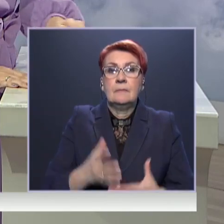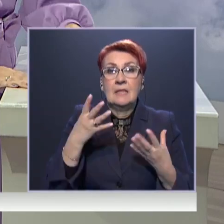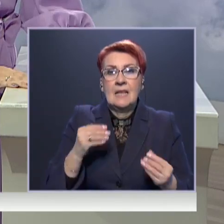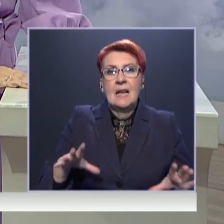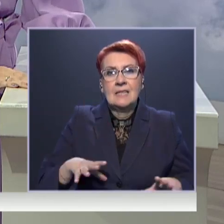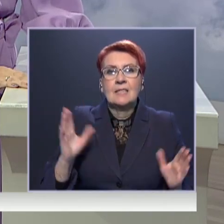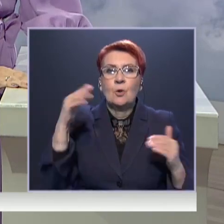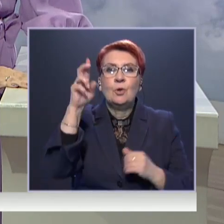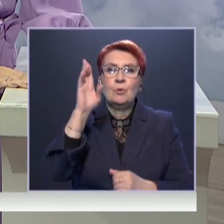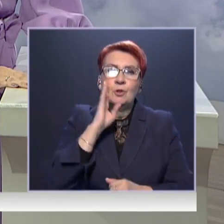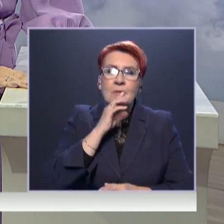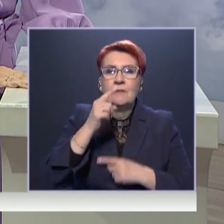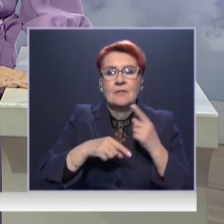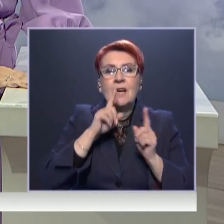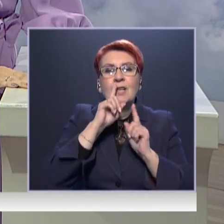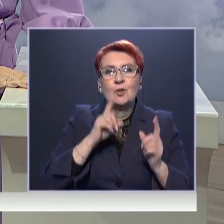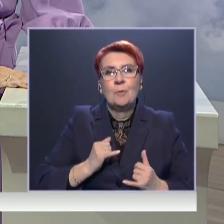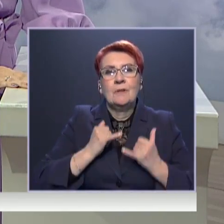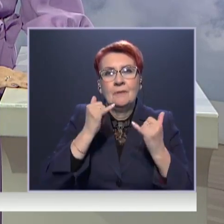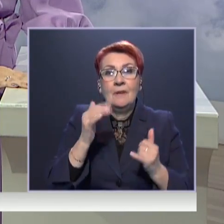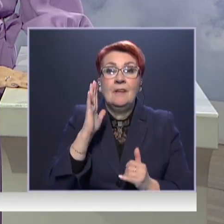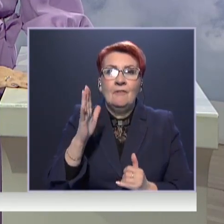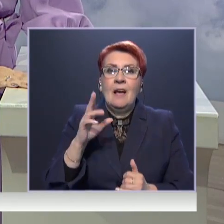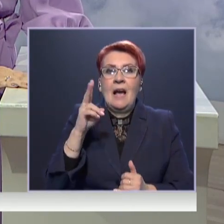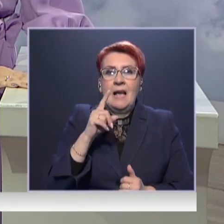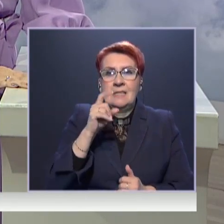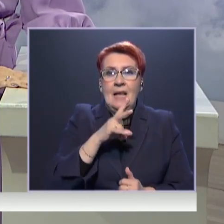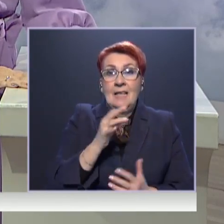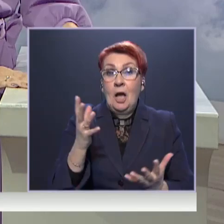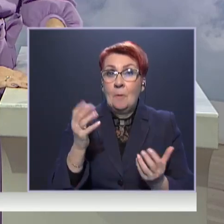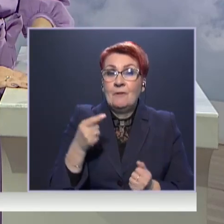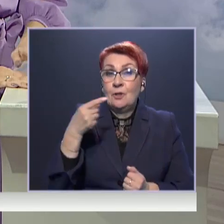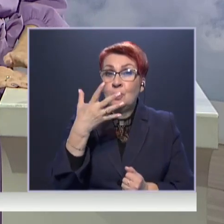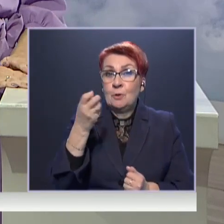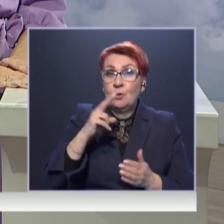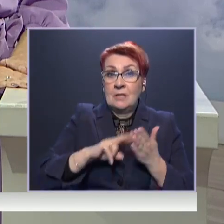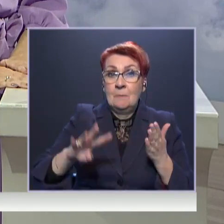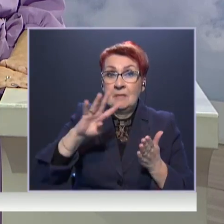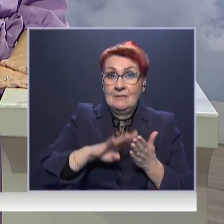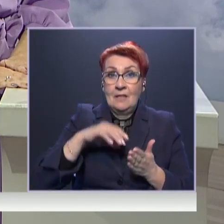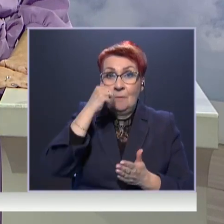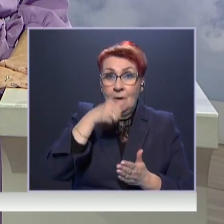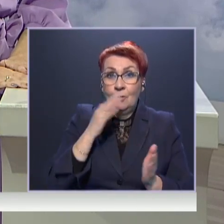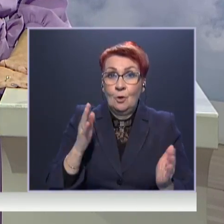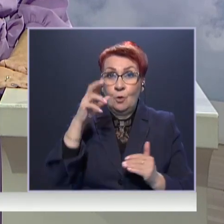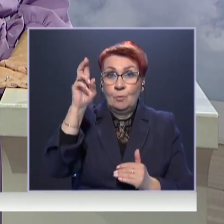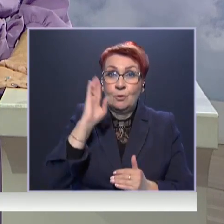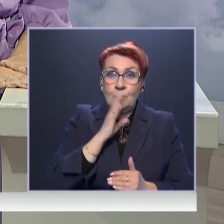Божией Матери всегда особо отмечают в Казани ведь обретение святыни в 1579 году произошло именно там